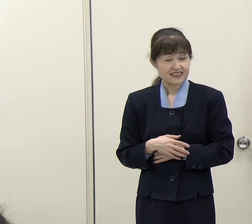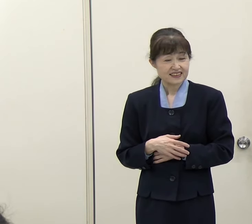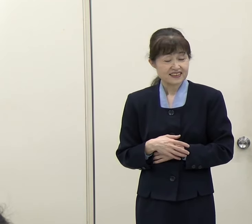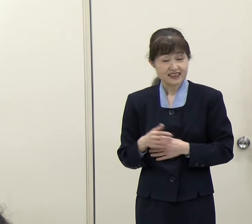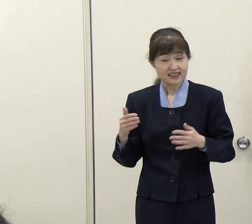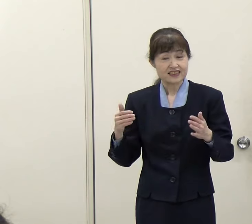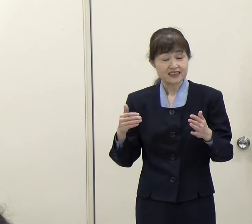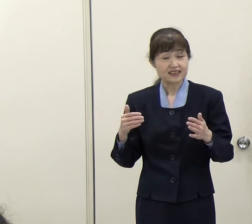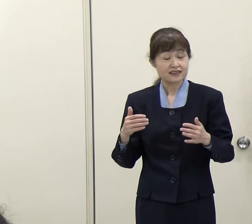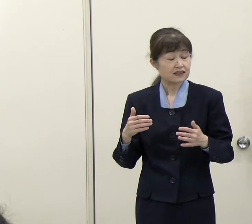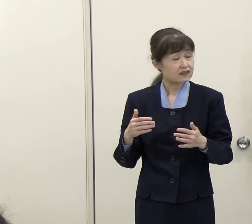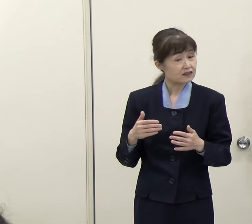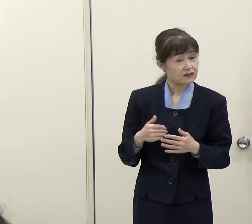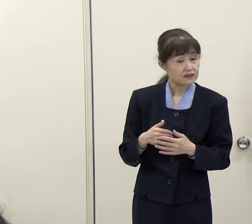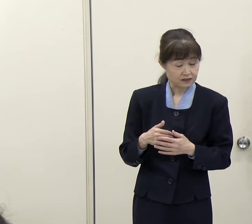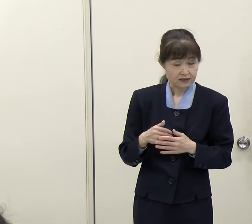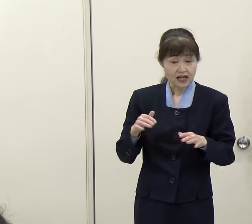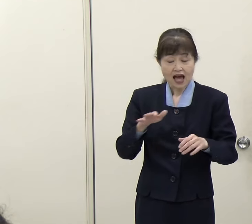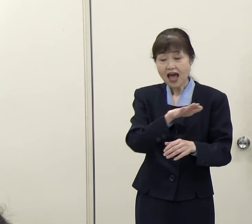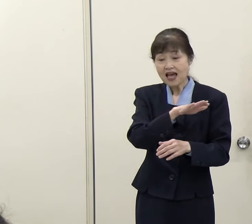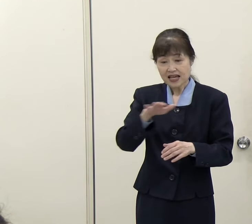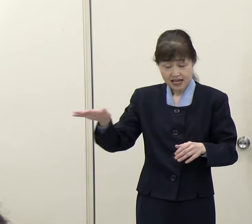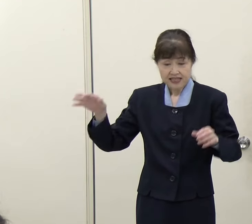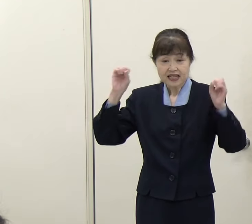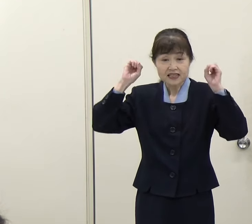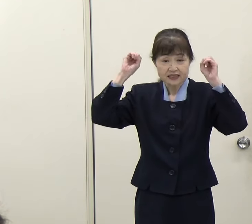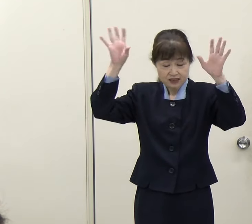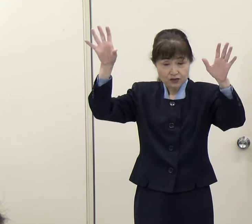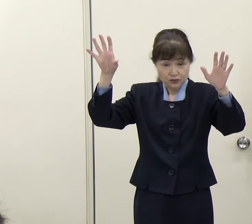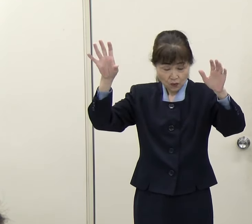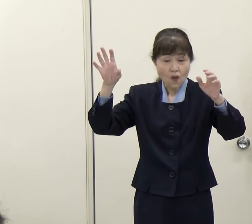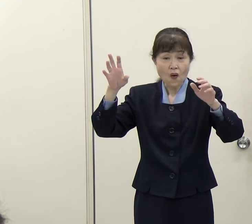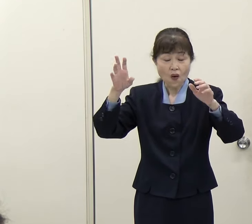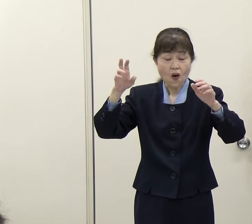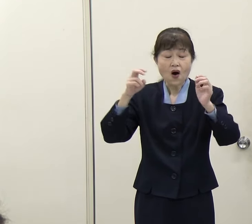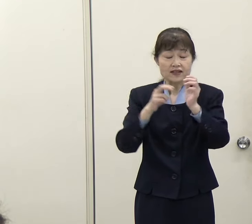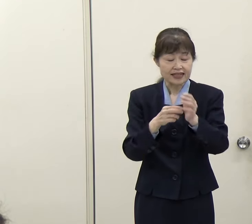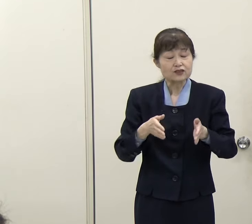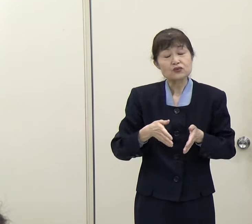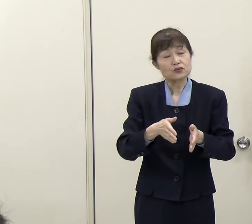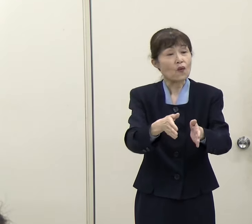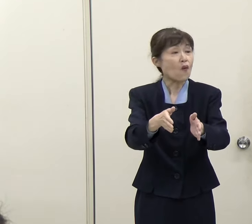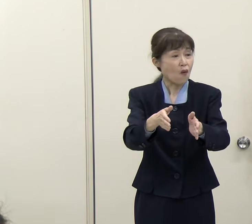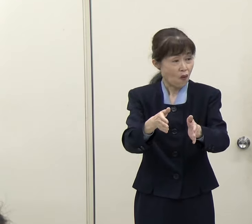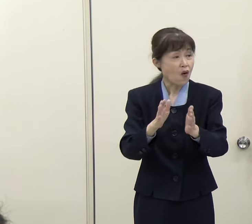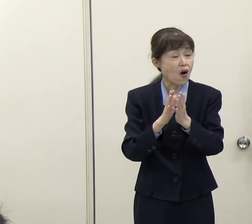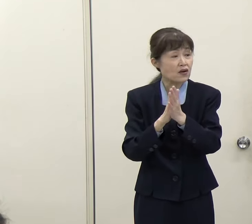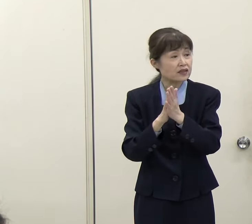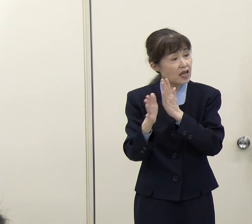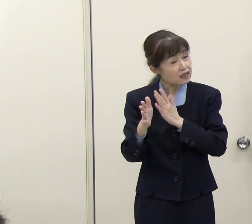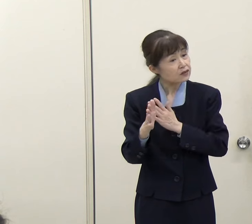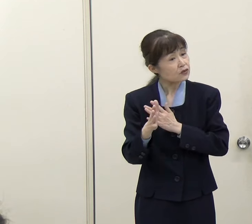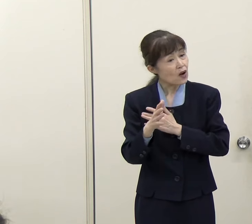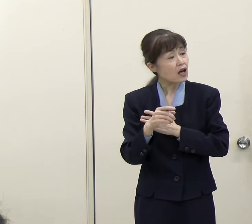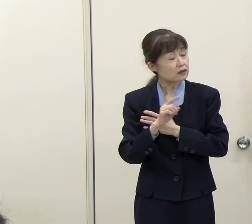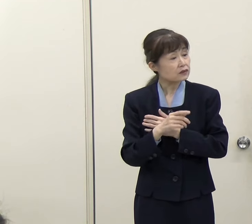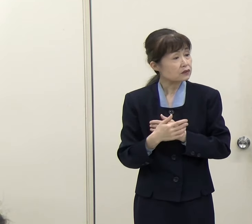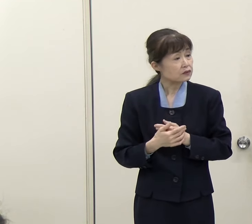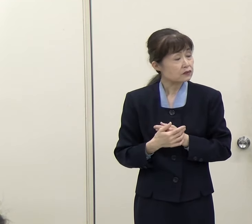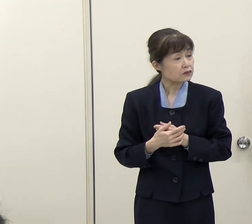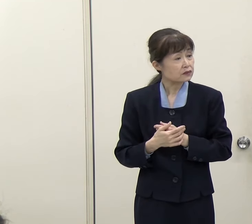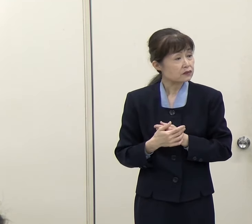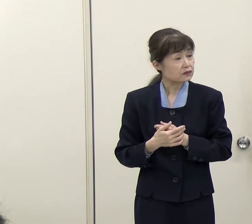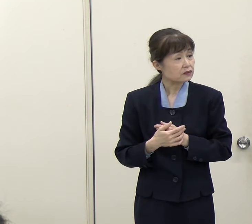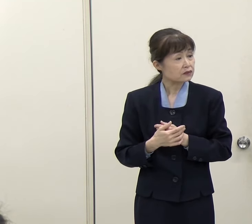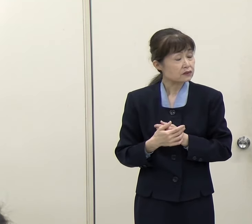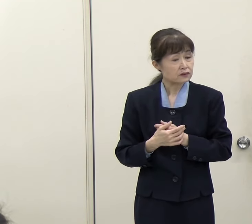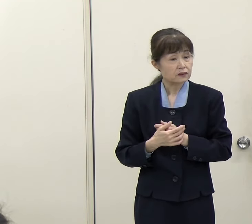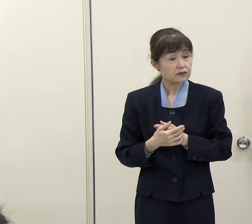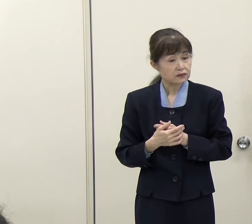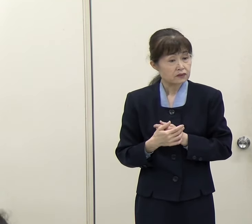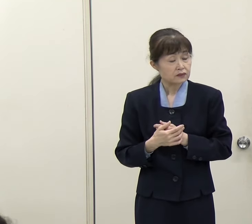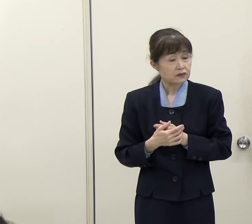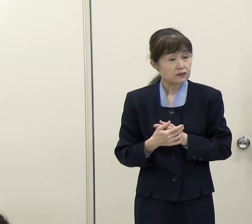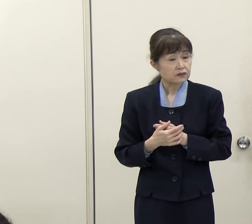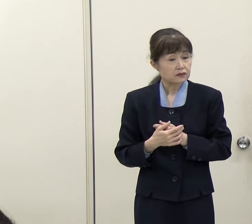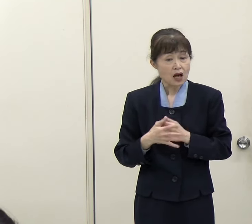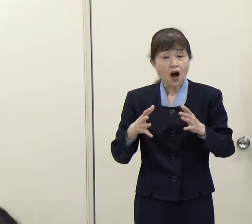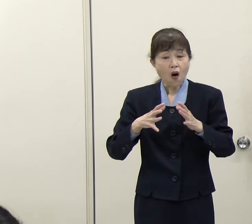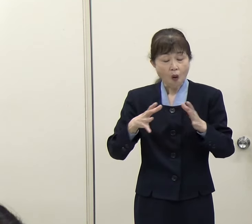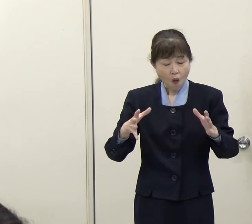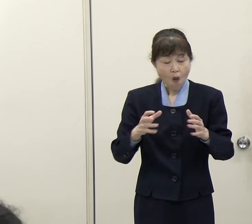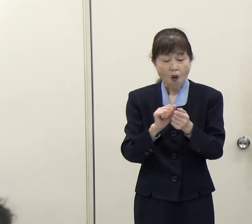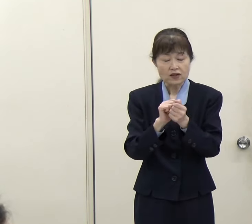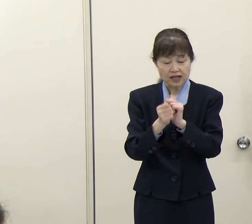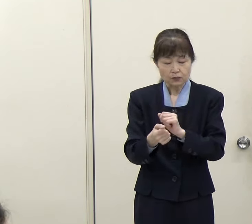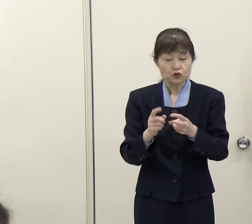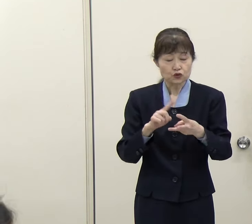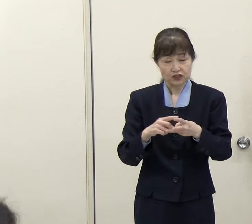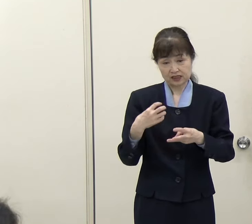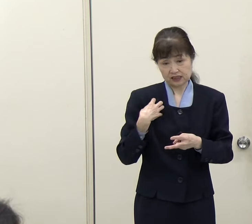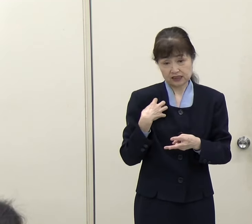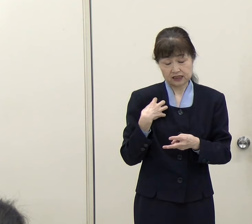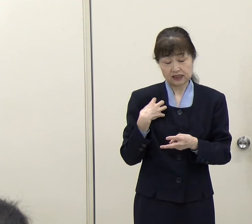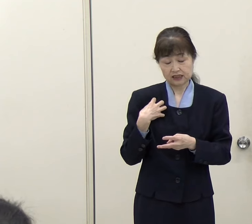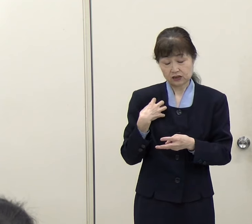（西日本新聞）平成筑豊鉄道の法定協議会要請について、筆頭株主として県の受け止めを教えてください。